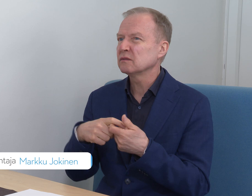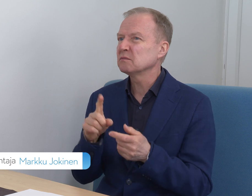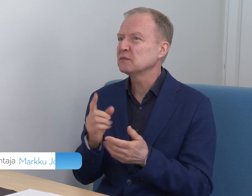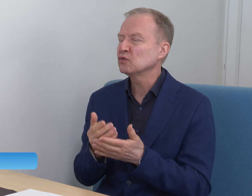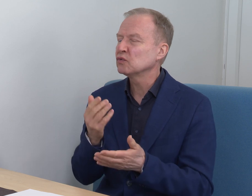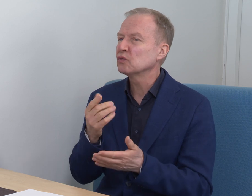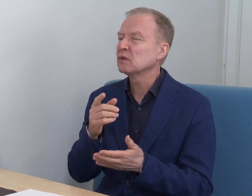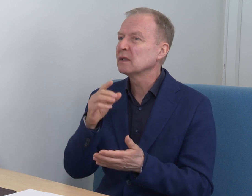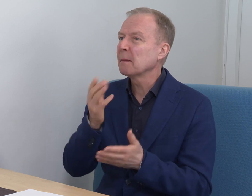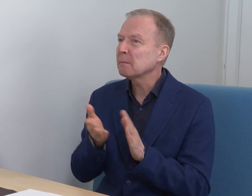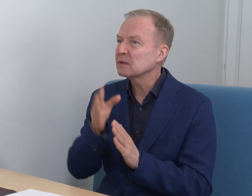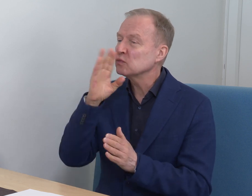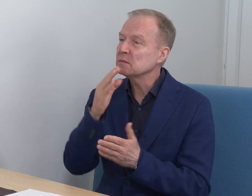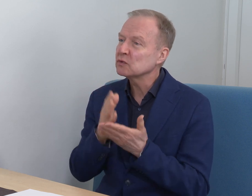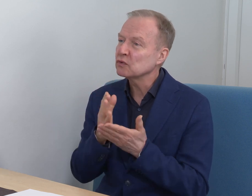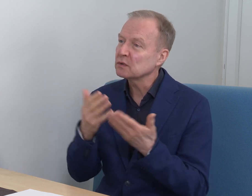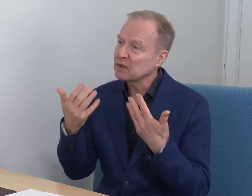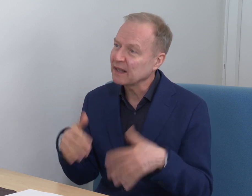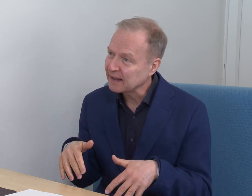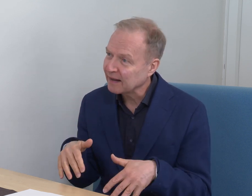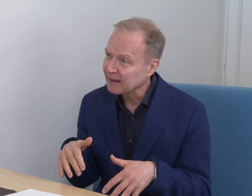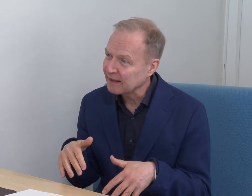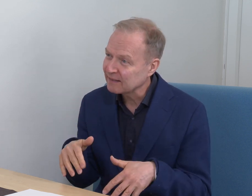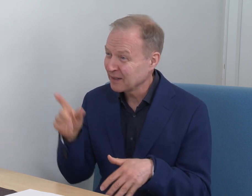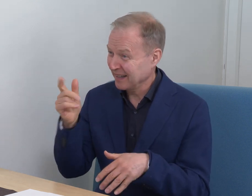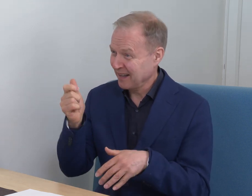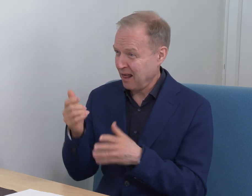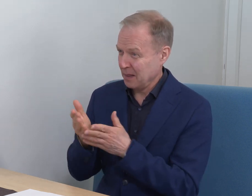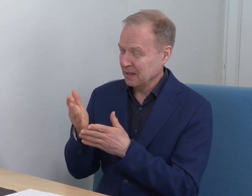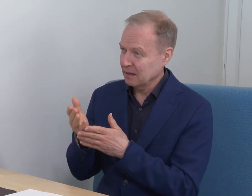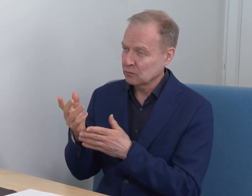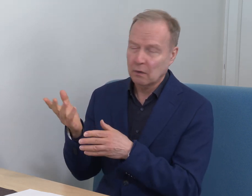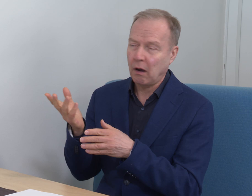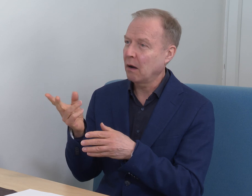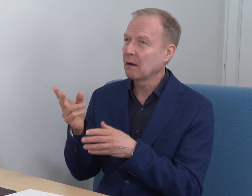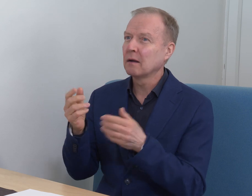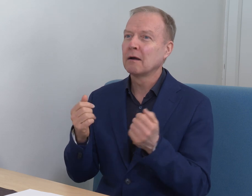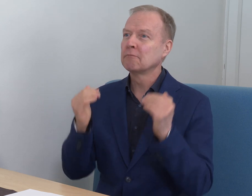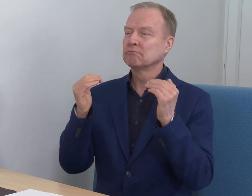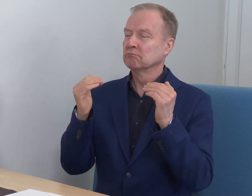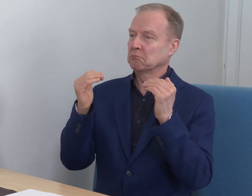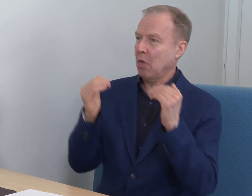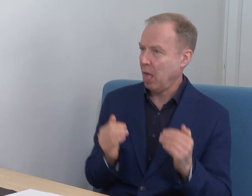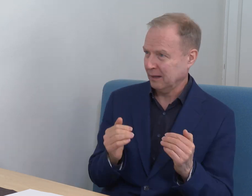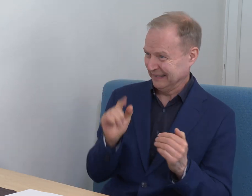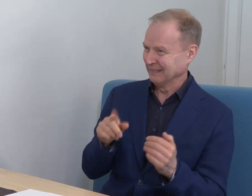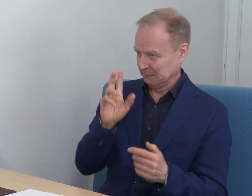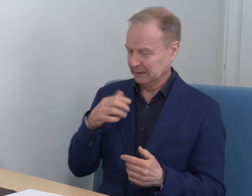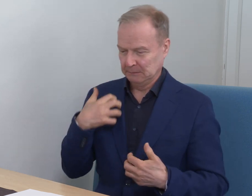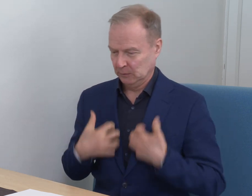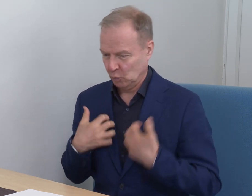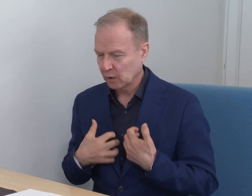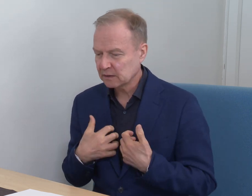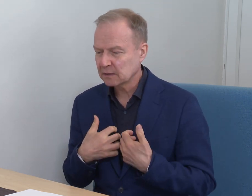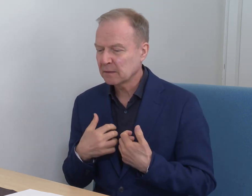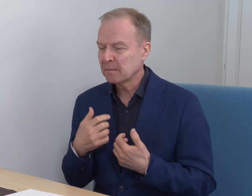Kaikki ovat huolissaan nimenomaan siitä, että perus- ja ihmisoikeudet heikentyvät.